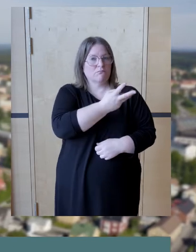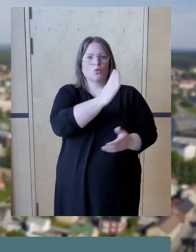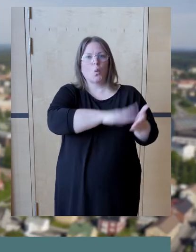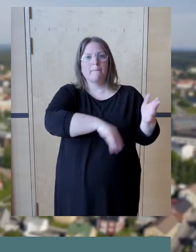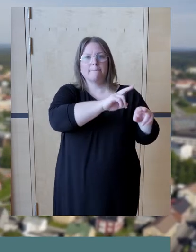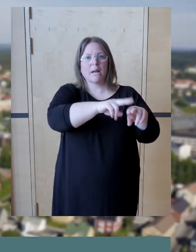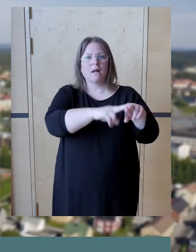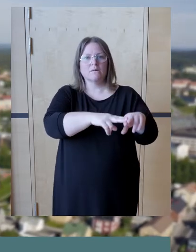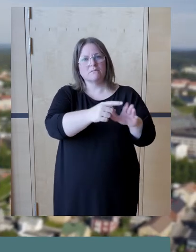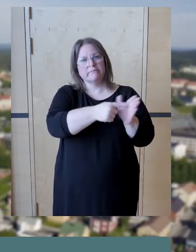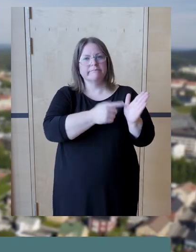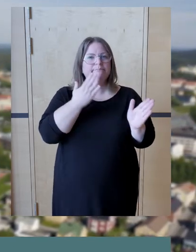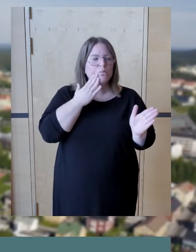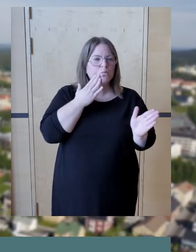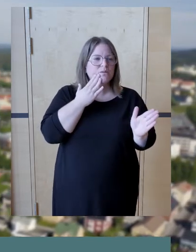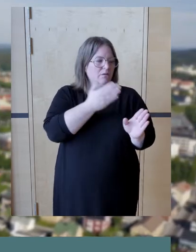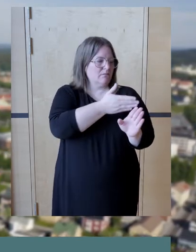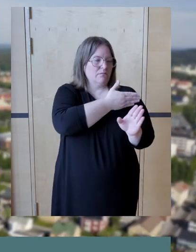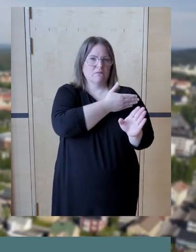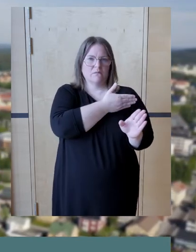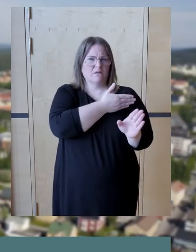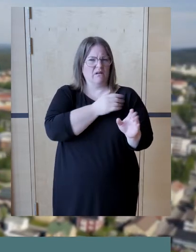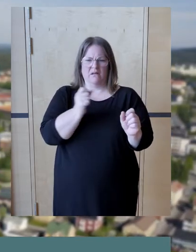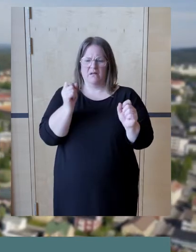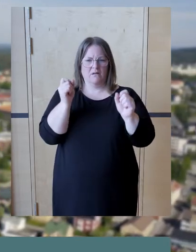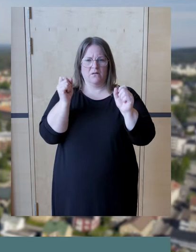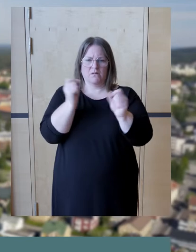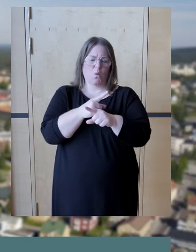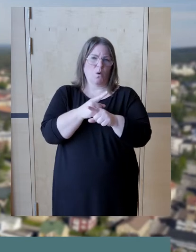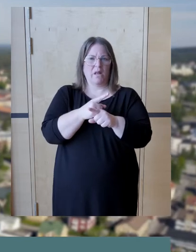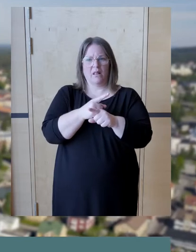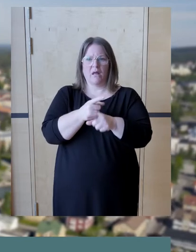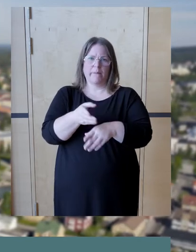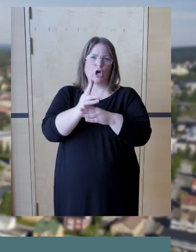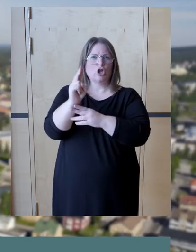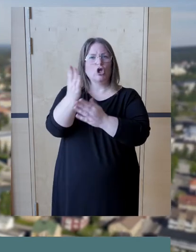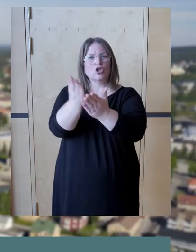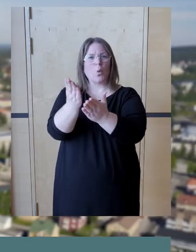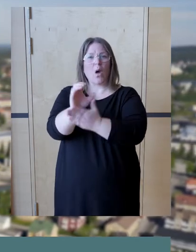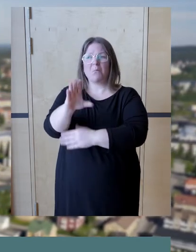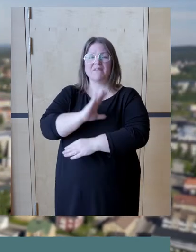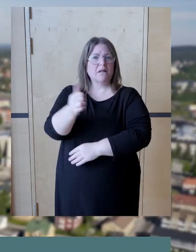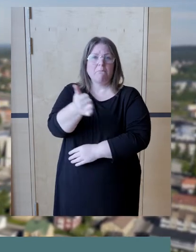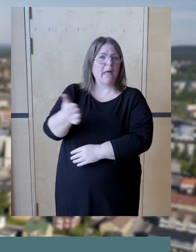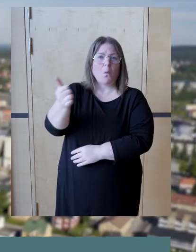Bygga en ny stor grundskola om inte elevunderlaget efterfrågar det Och det är ju den här